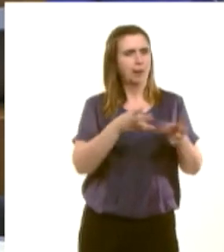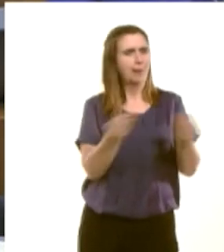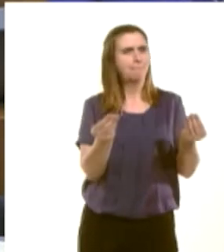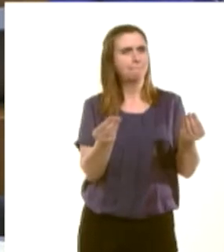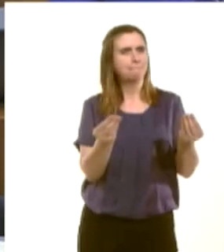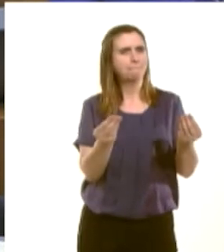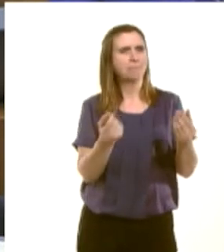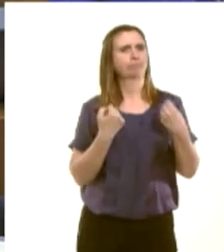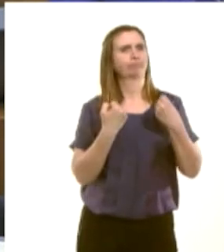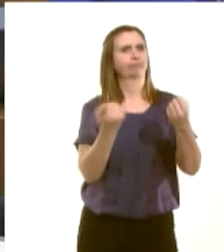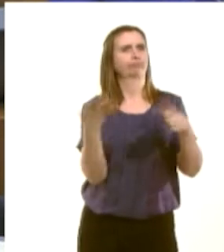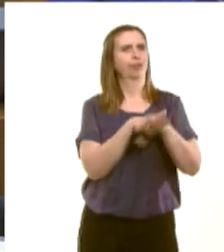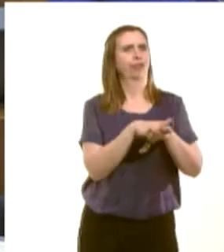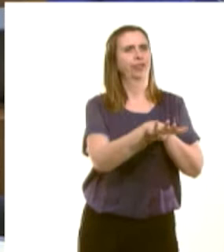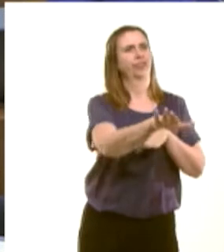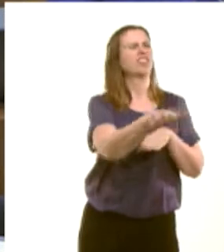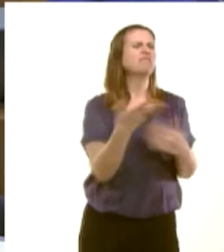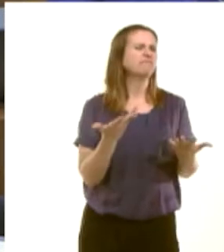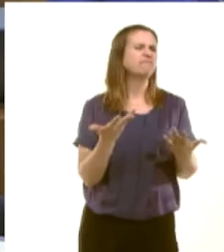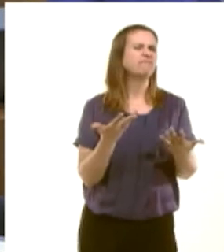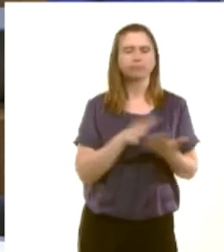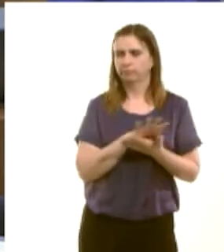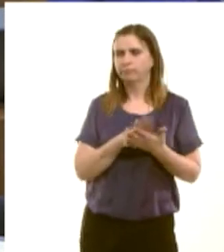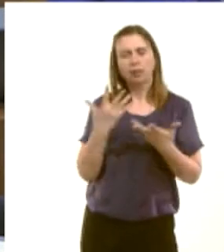ywír heriau ynglyn ‚ dodiír, fel maen nhwín dweud yn Saesneg, ëpermanent wayí